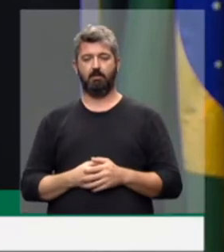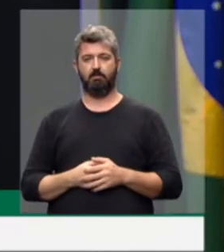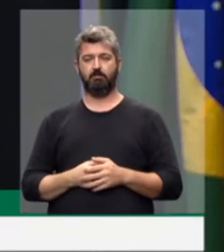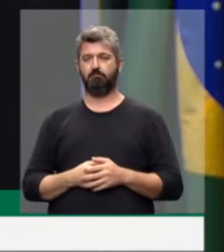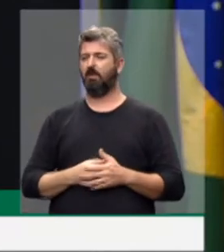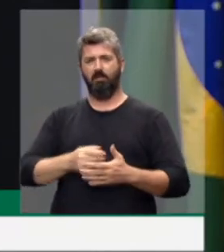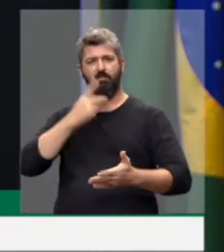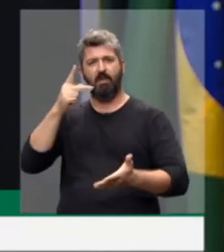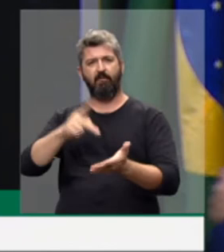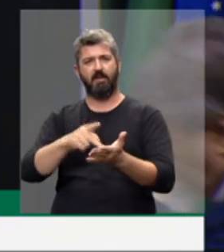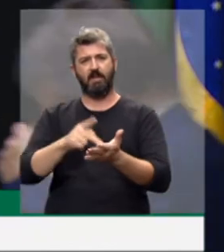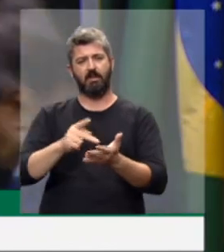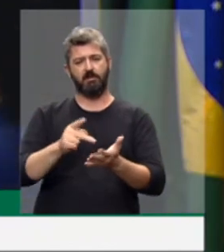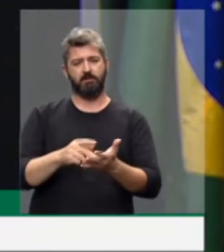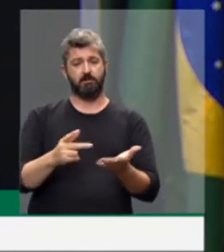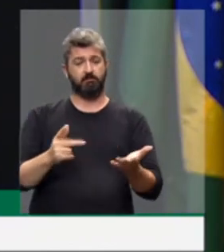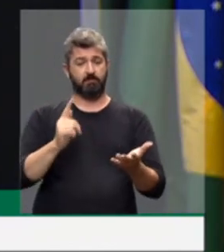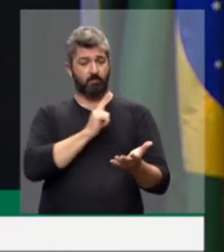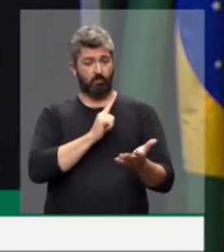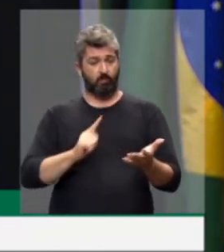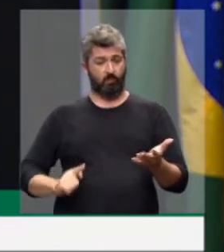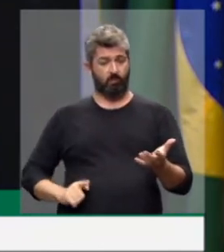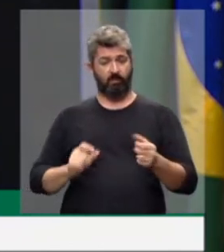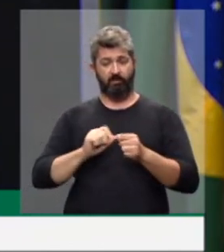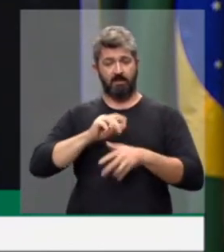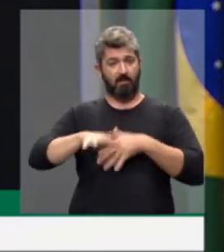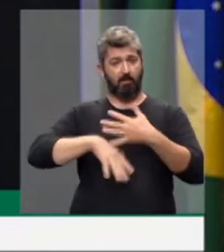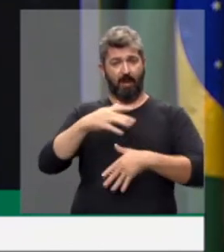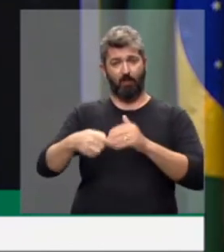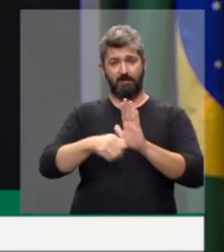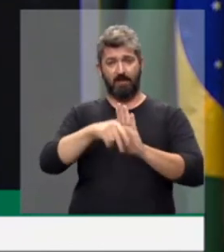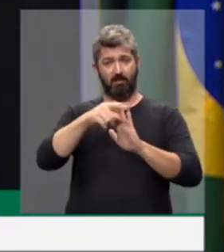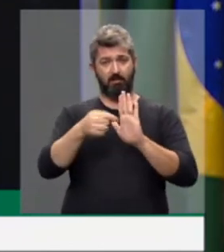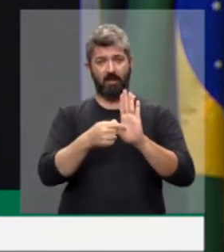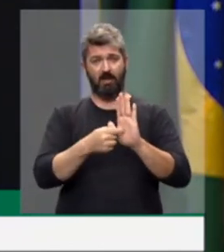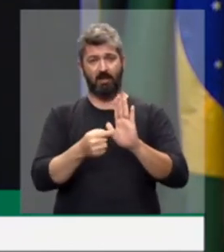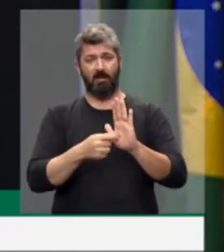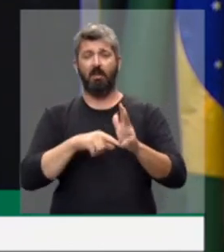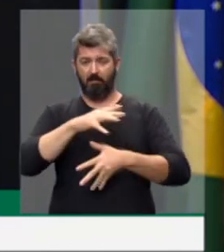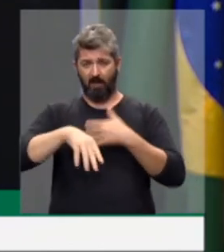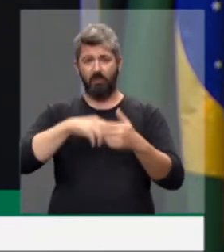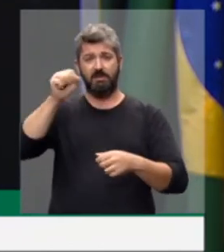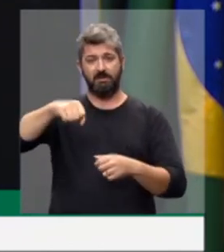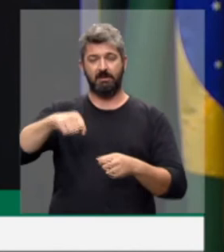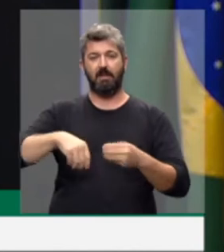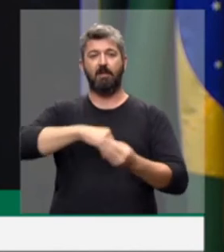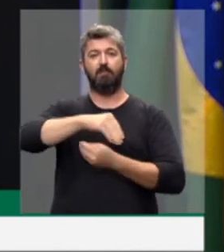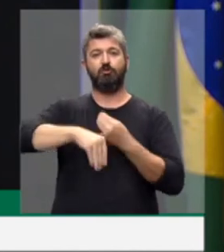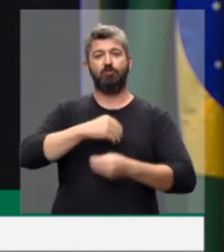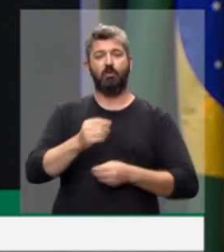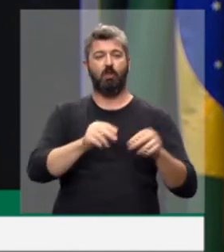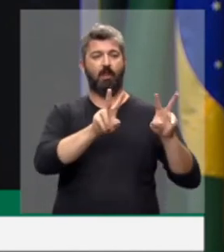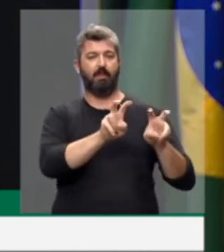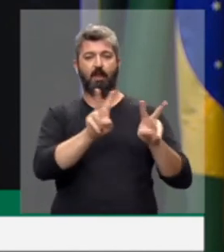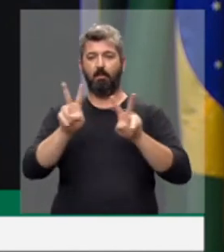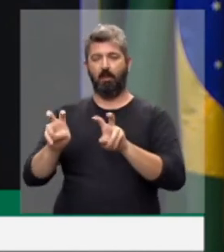MODIFICAR O RELATÓRIO APRESENTADO PELO DEPUTADO LÉO MORAES, KIM KATAGUIRI NO TRIBUNAL.